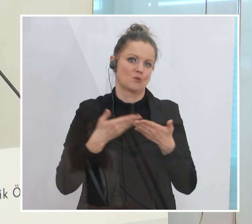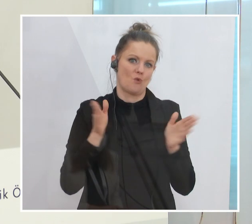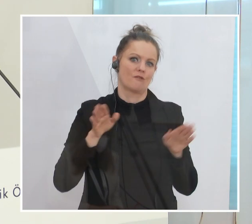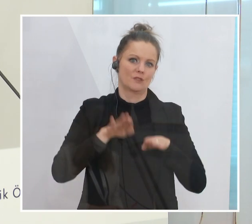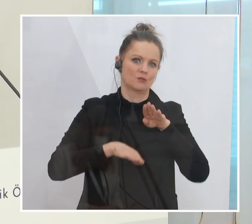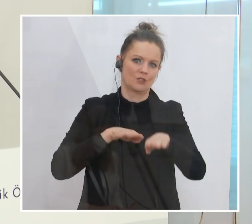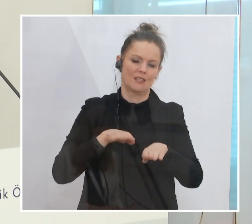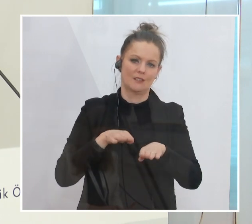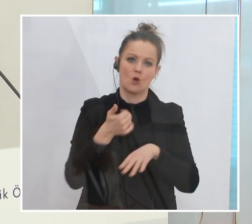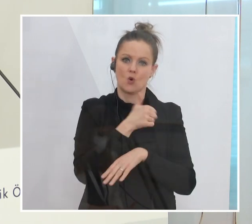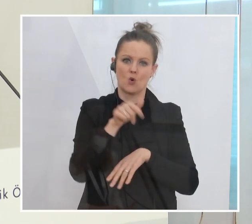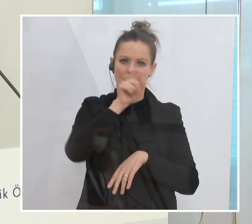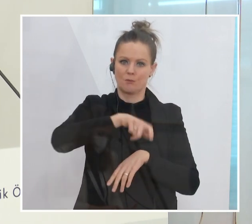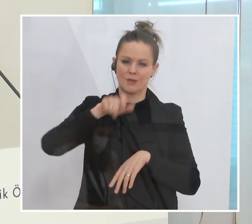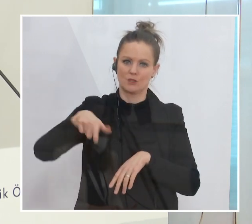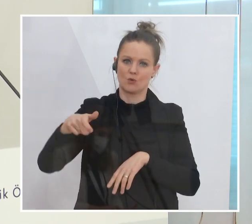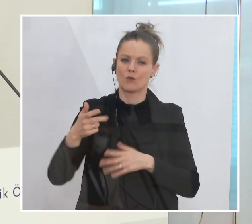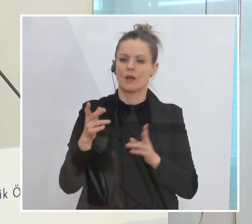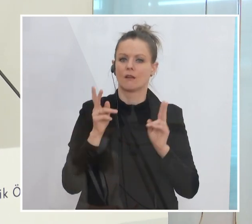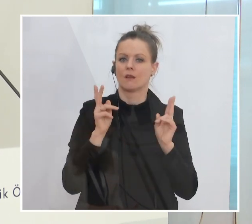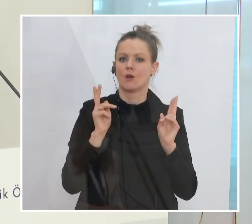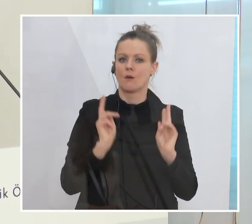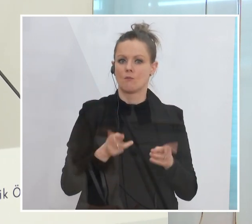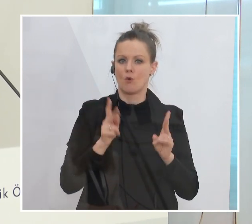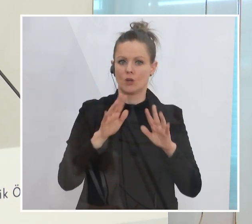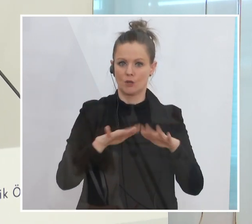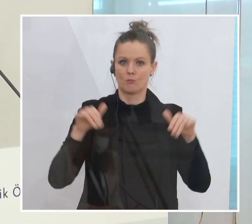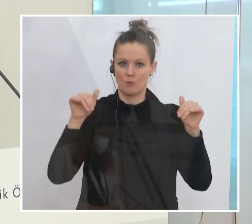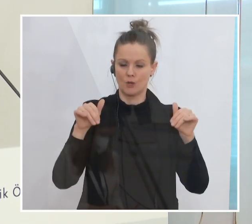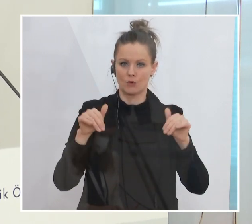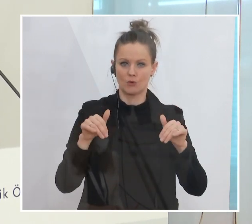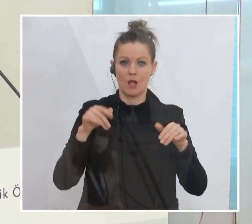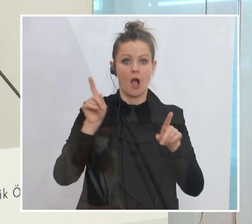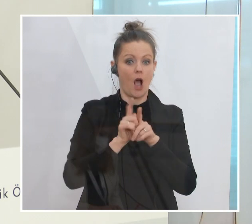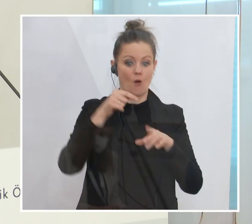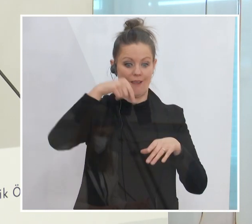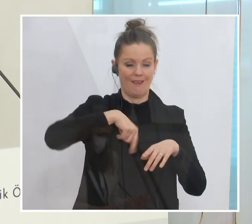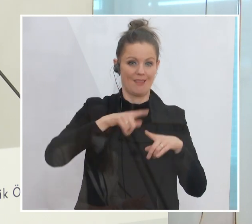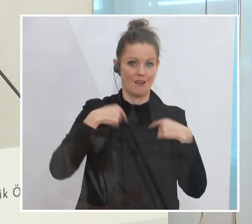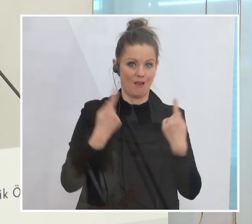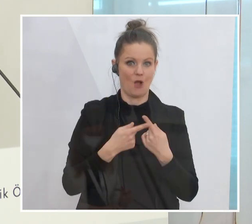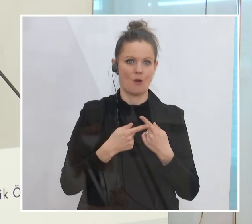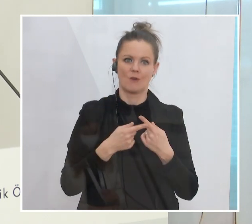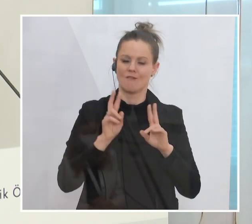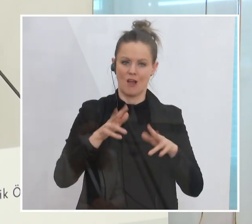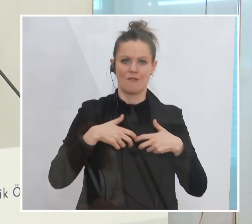100 Personen im Publikum auch indoor, und das ist erfreulich, dass das jetzt einmal getestet